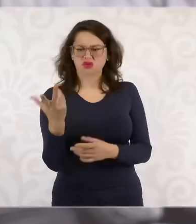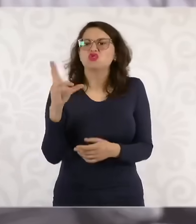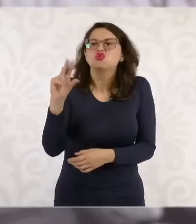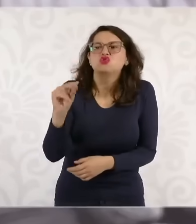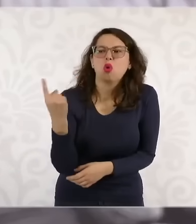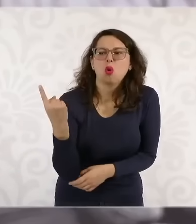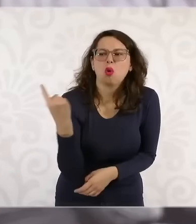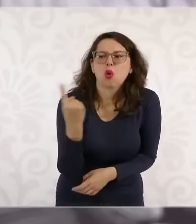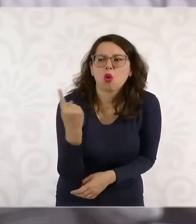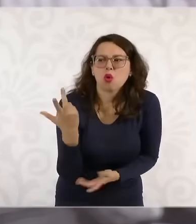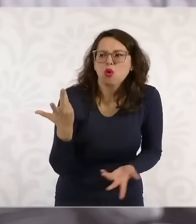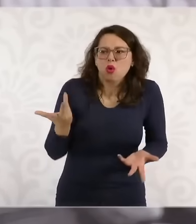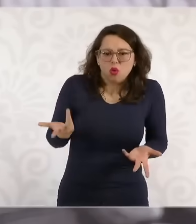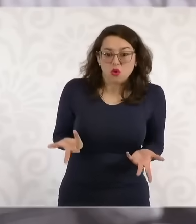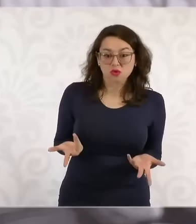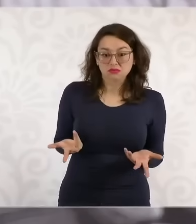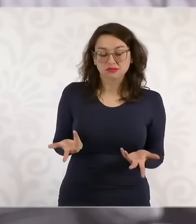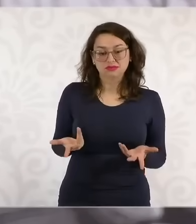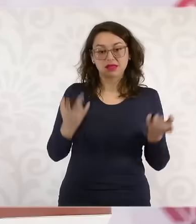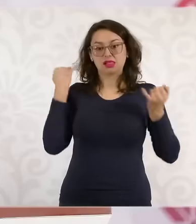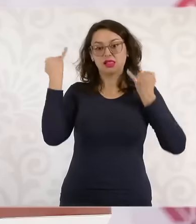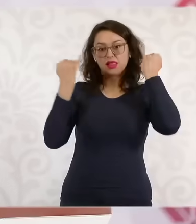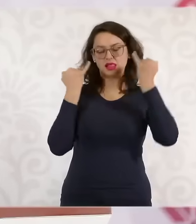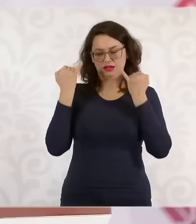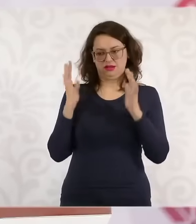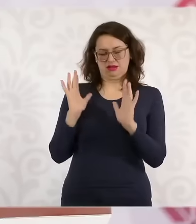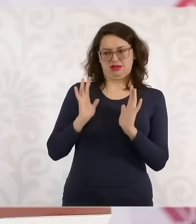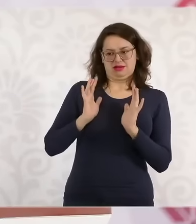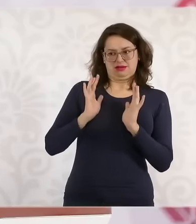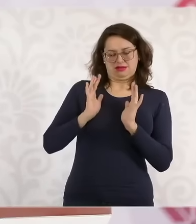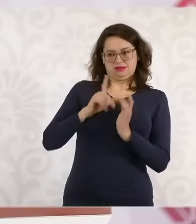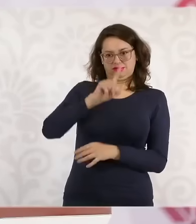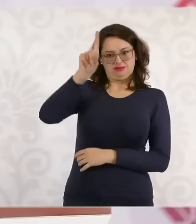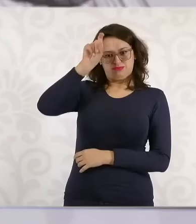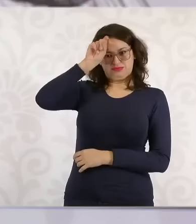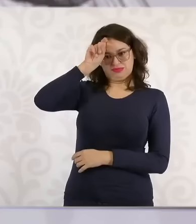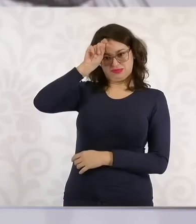esa situación. Entonces, eso es lo que a veces nosotros nos preguntamos, ¿por qué?